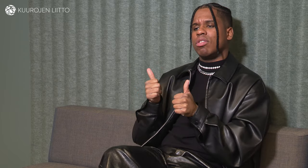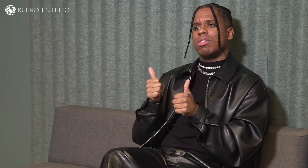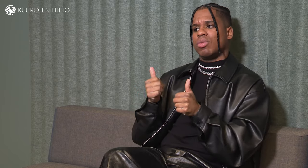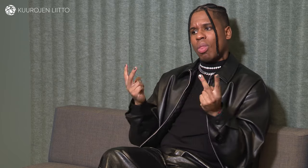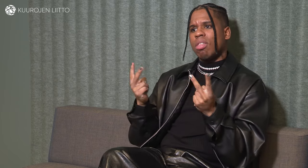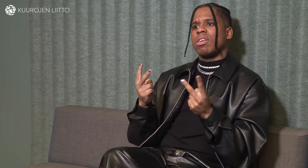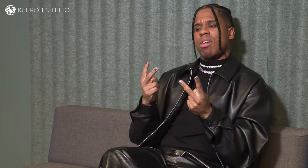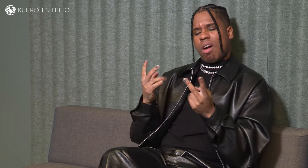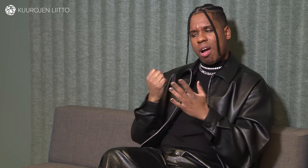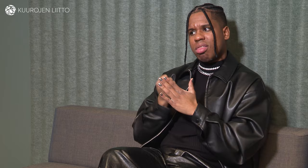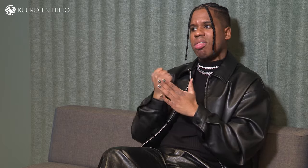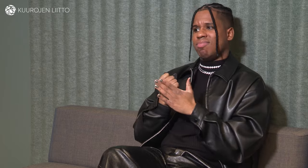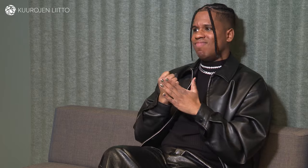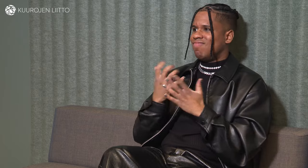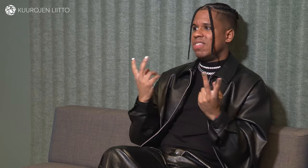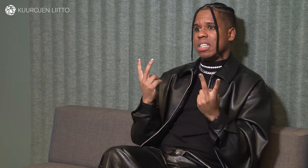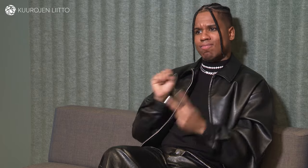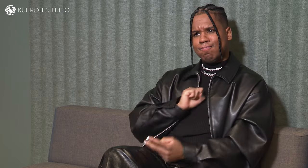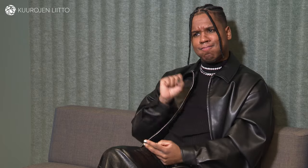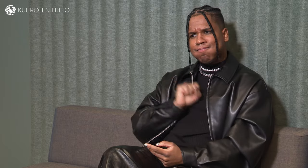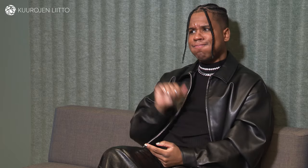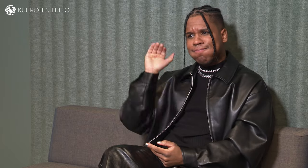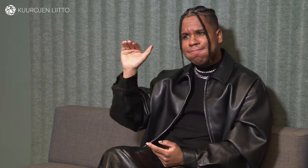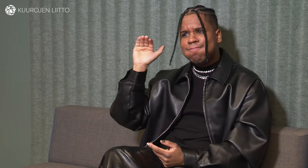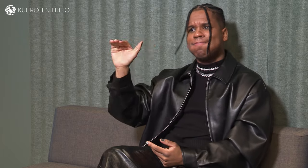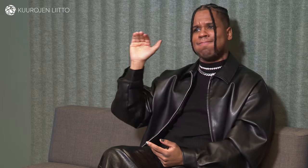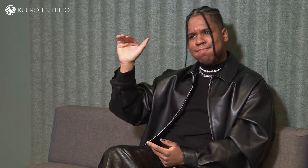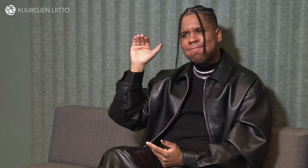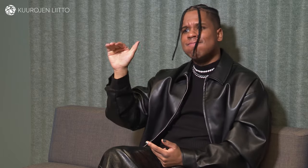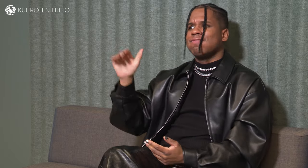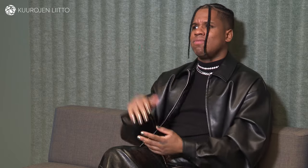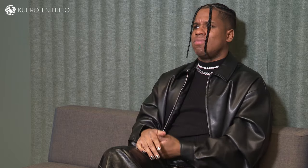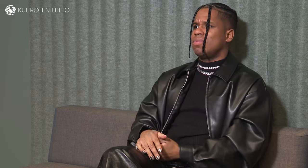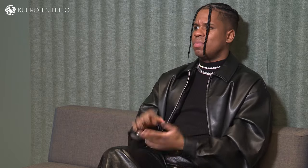kannattaa heitä kuitenkin muistuttaa siitä sitkeästi ja selittää heille, -